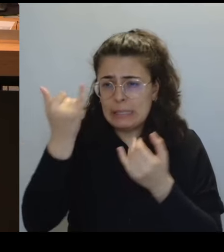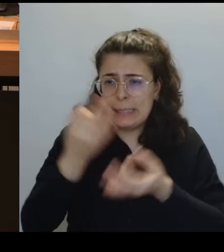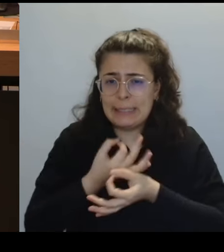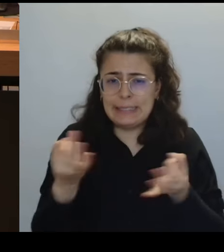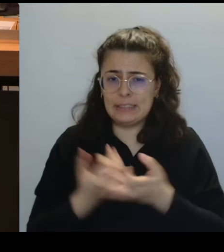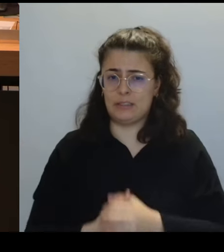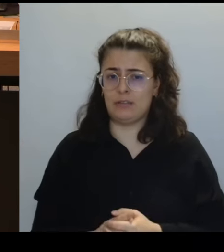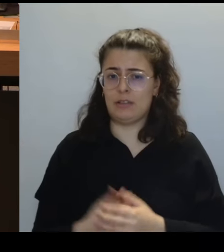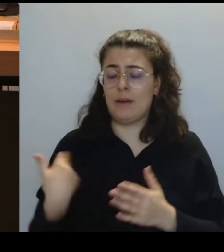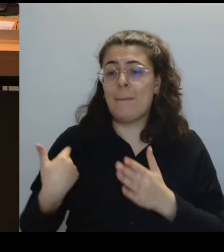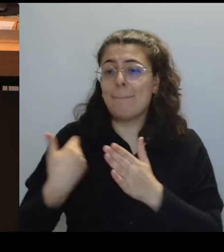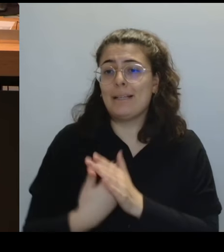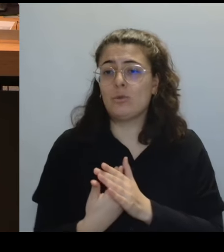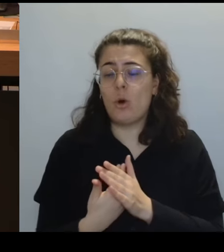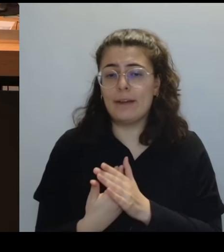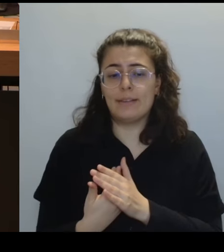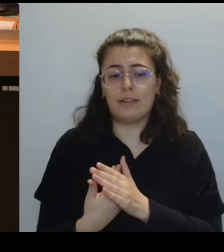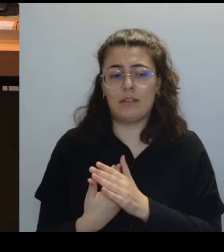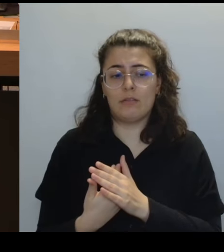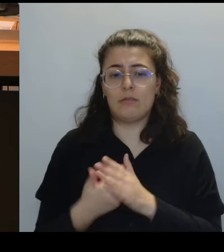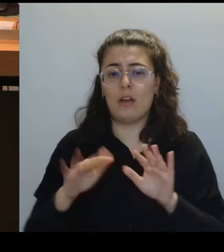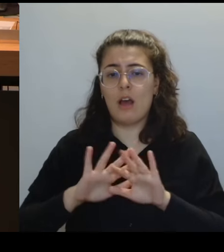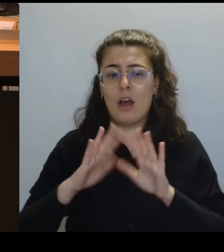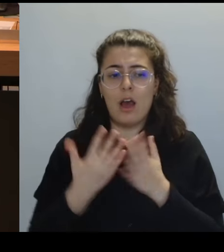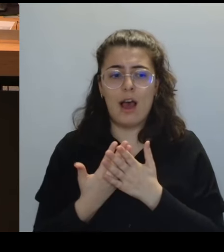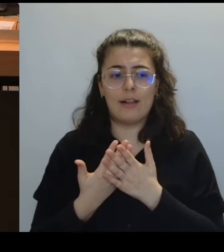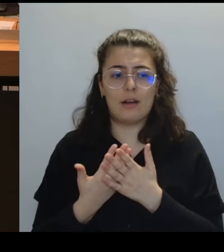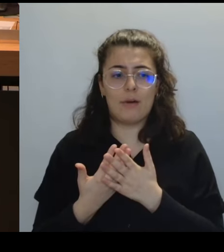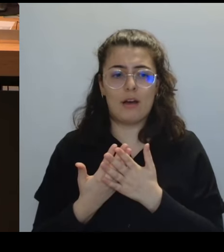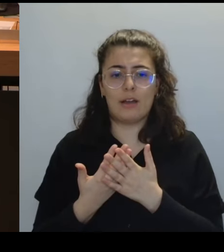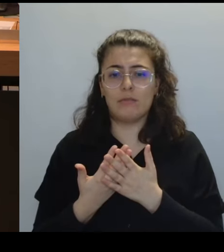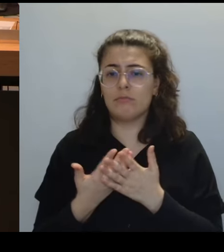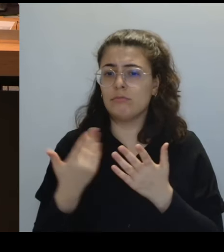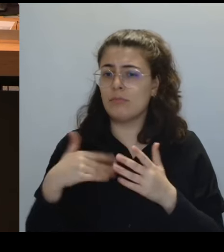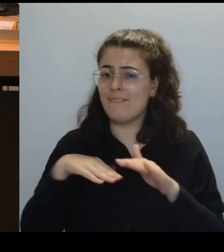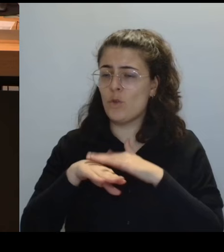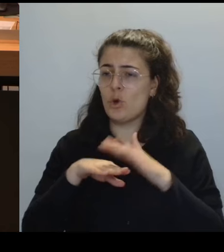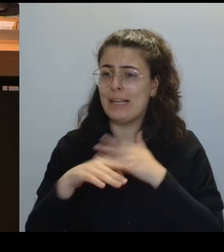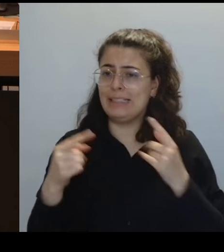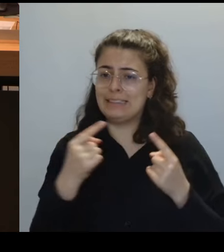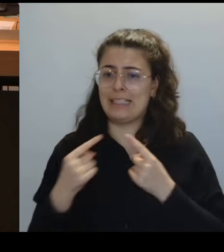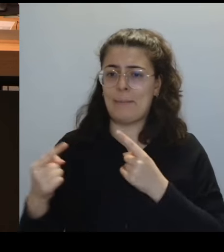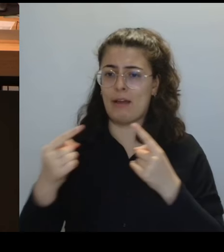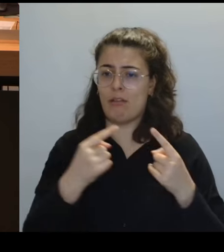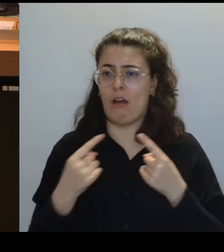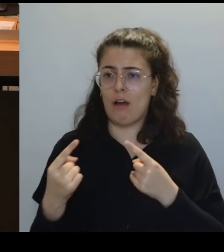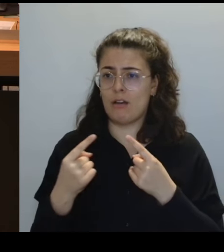mehrjährigen Flüchtlingsdebatte nicht einen einzigen konstruktiven Vorschlag gemacht.